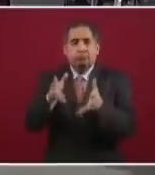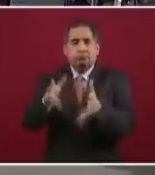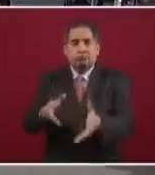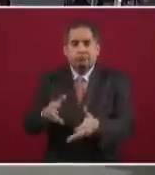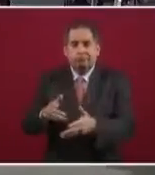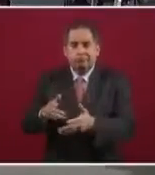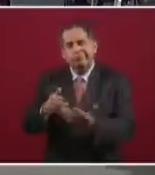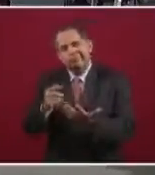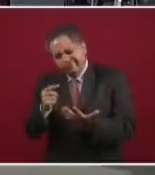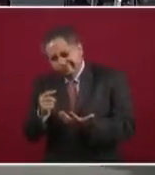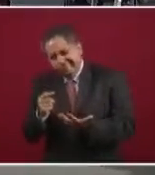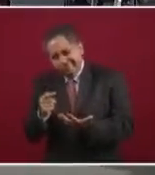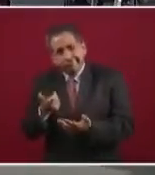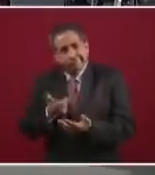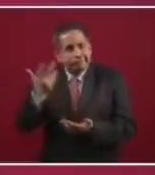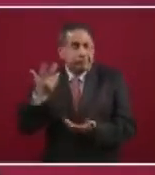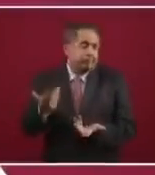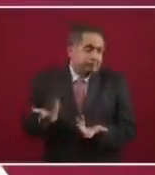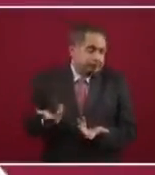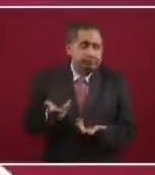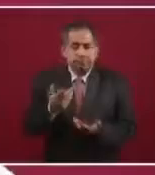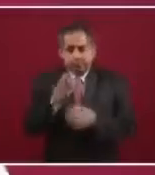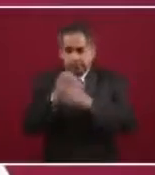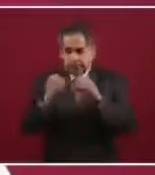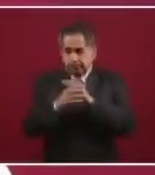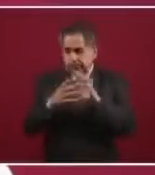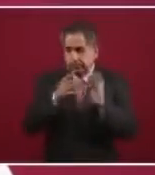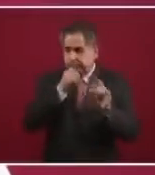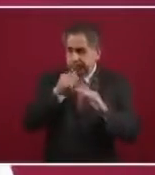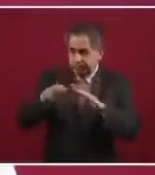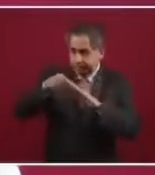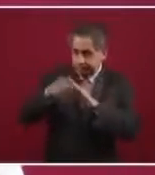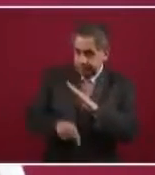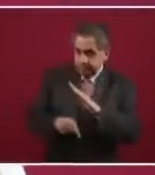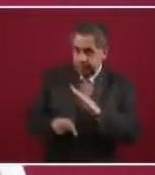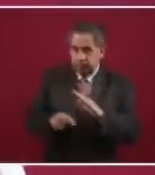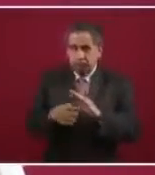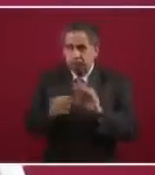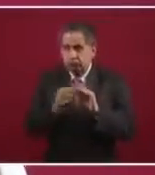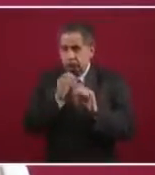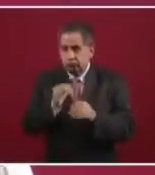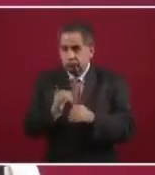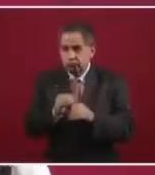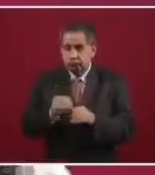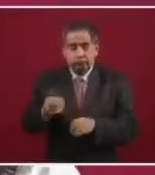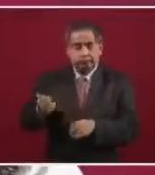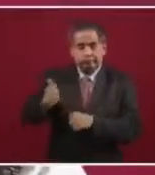Hay varias cosas ahí que quisiera no adelantarme y menos si no está el administrador de Aduanas